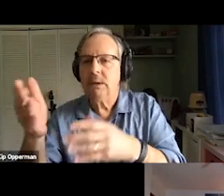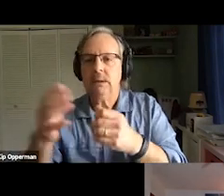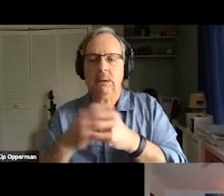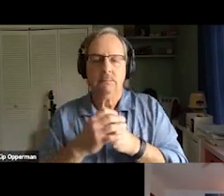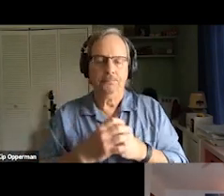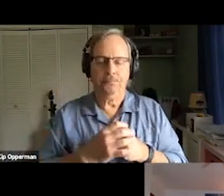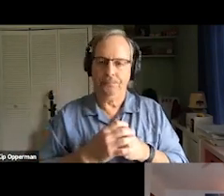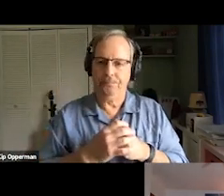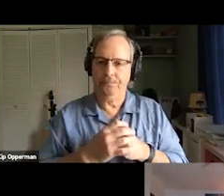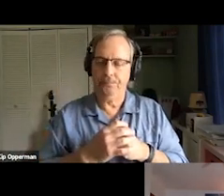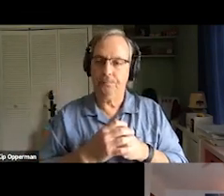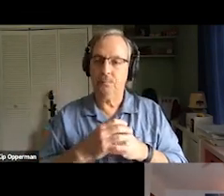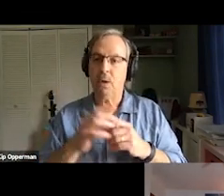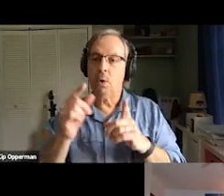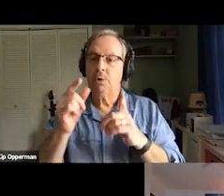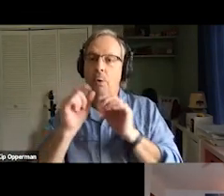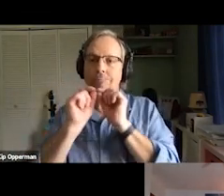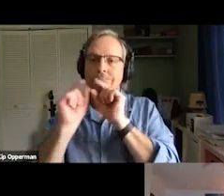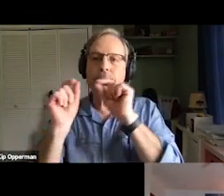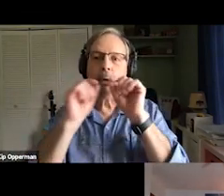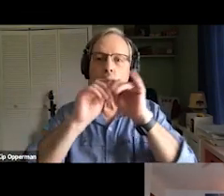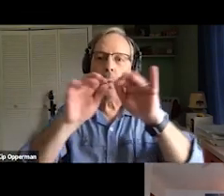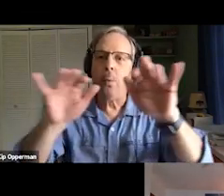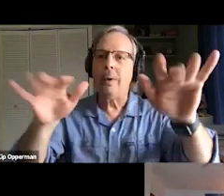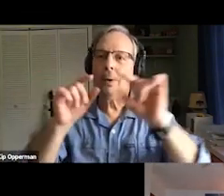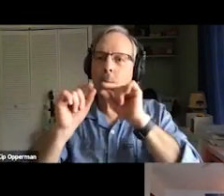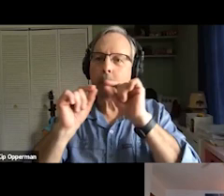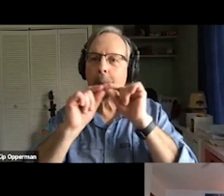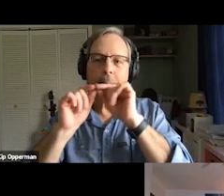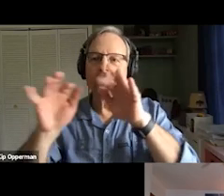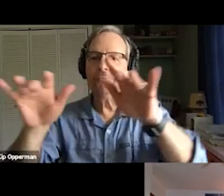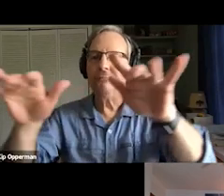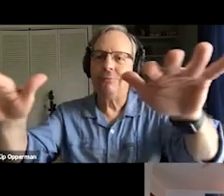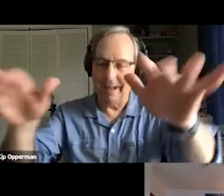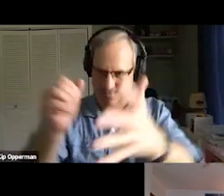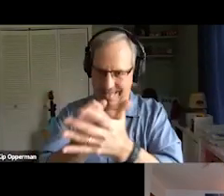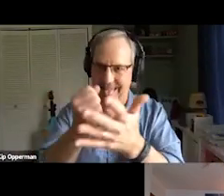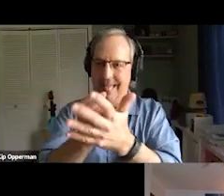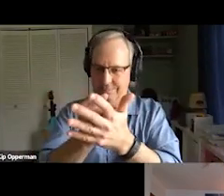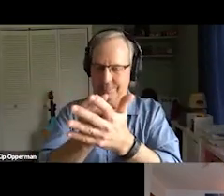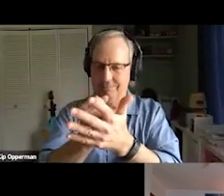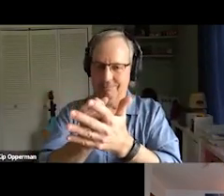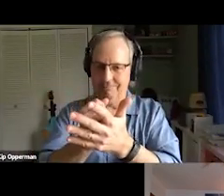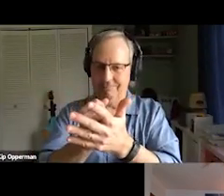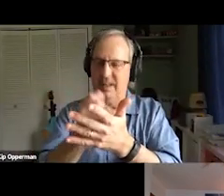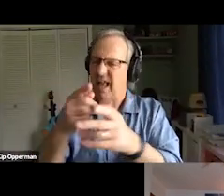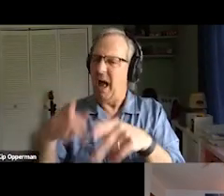También el boca a boca ha sido muy importante para nosotros. Entonces, para nosotros, ha sido una de estas oportunidades